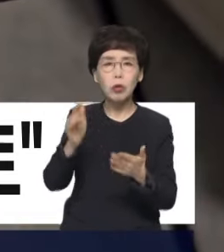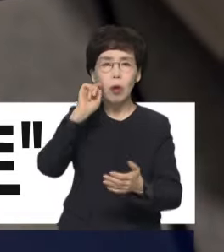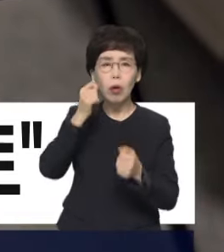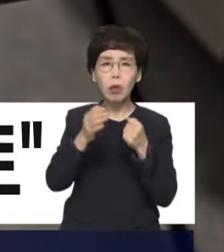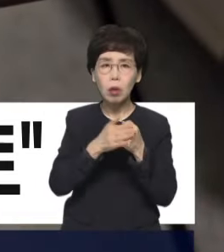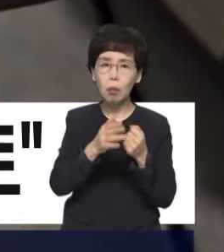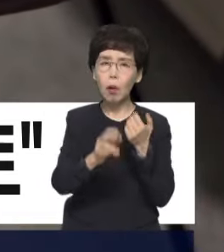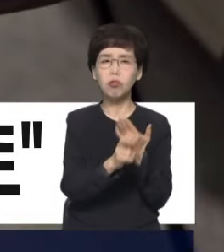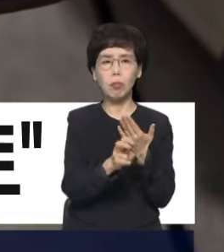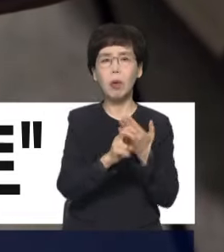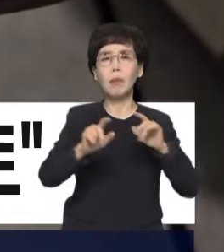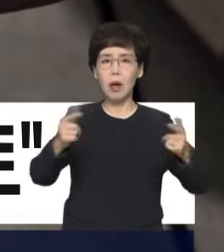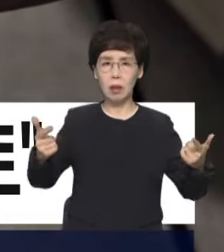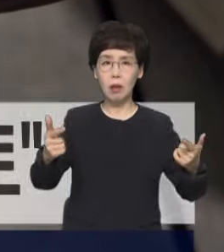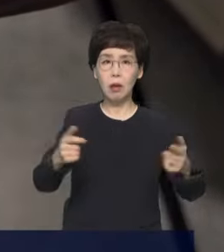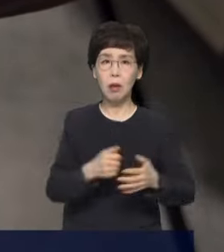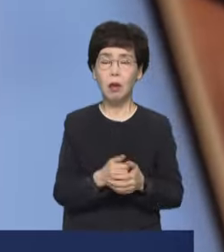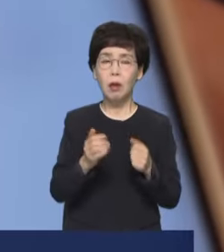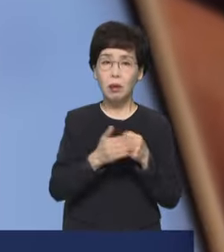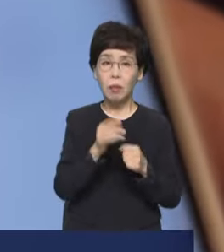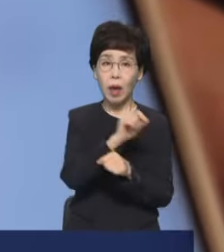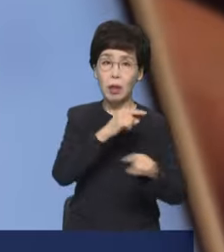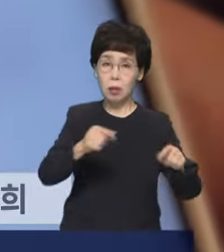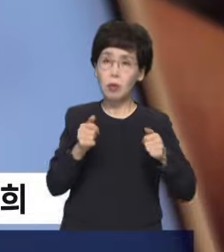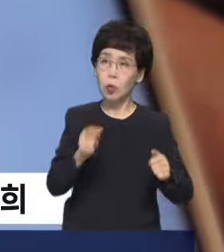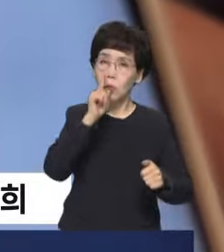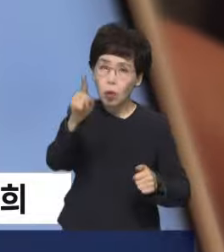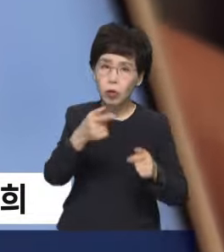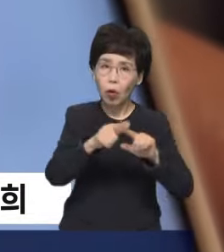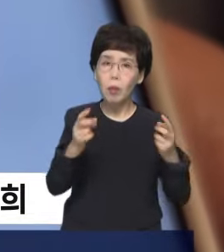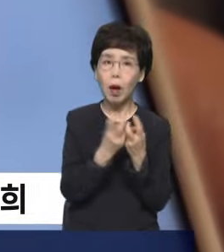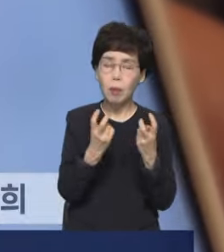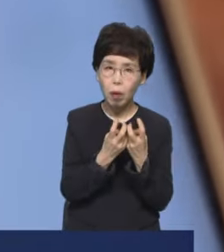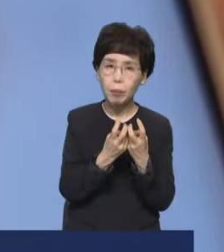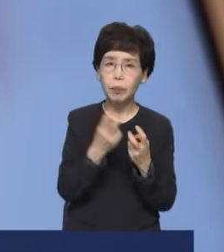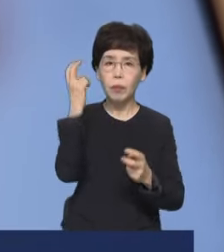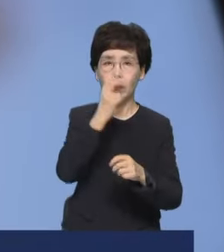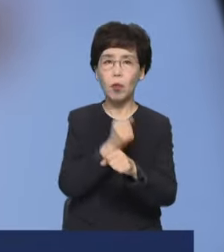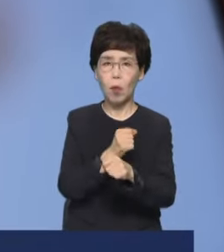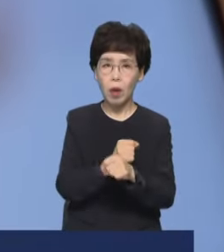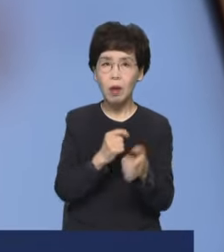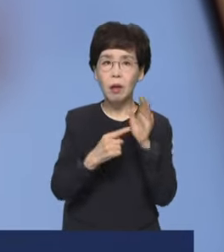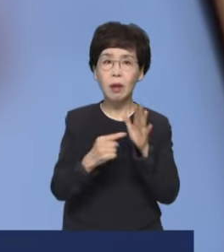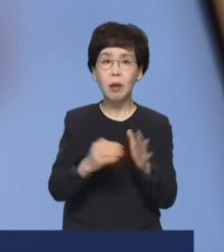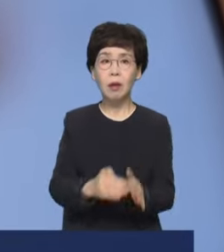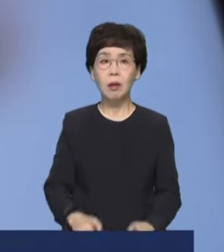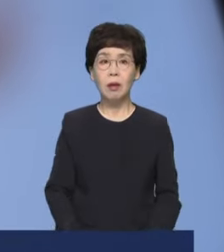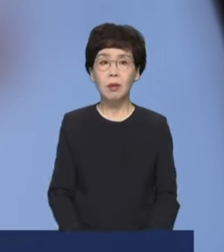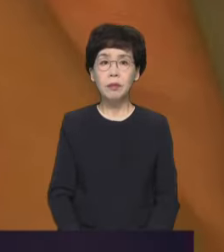개인 식별이 불가능하기 때문에 법 위반으로 볼 수 없다며 행정소송을 포함한 다양한 조치를 적극 검토하겠다고 밝혔습니다.